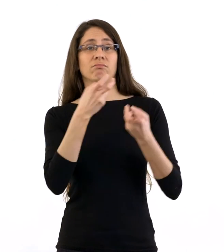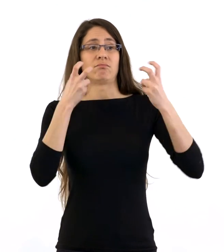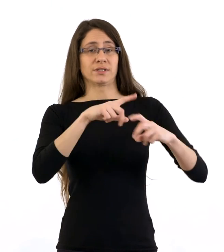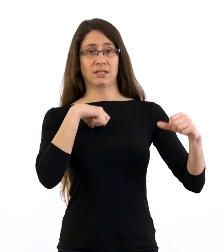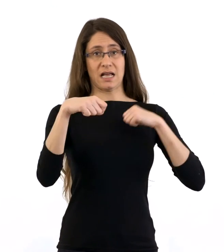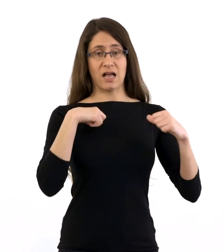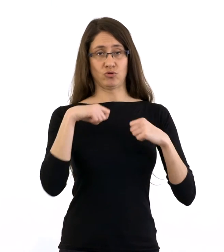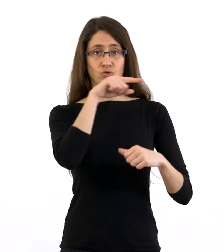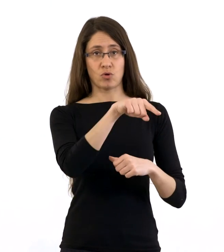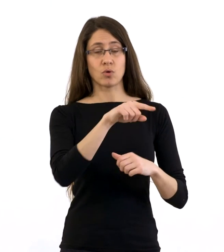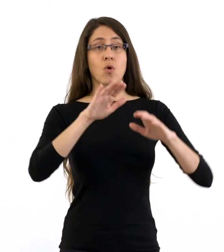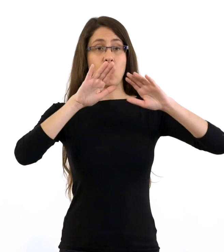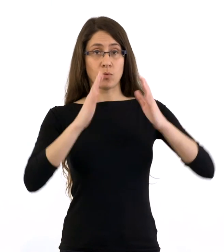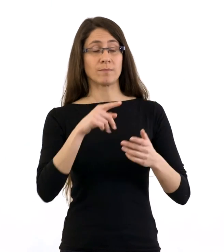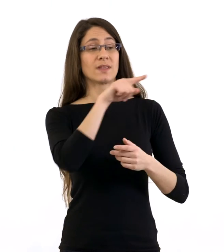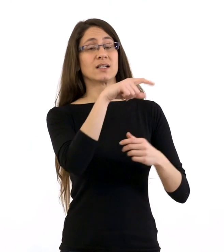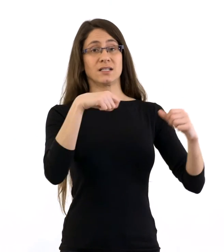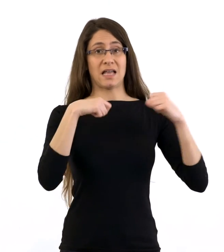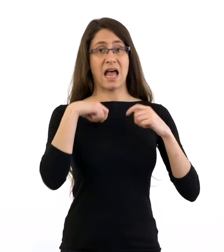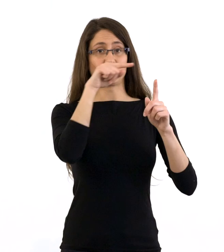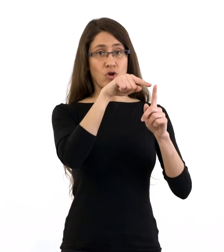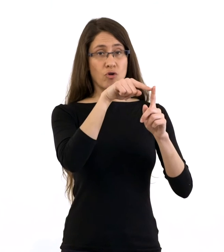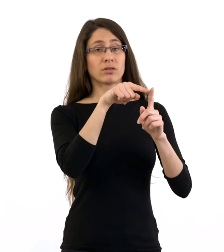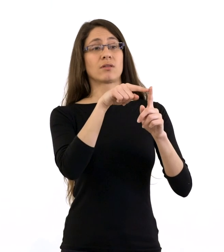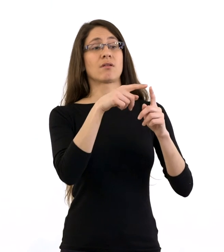Co oznacza, że zarząd nie odpowiada za nie swoje błędy.